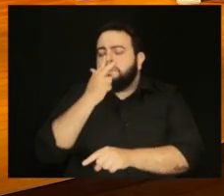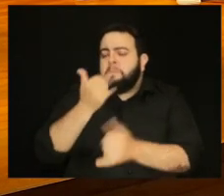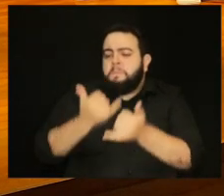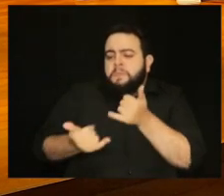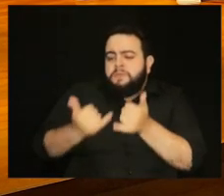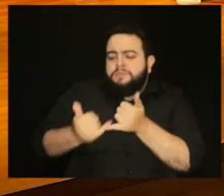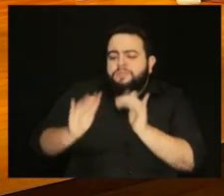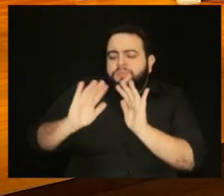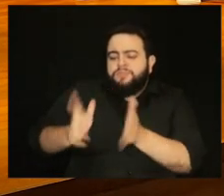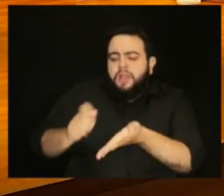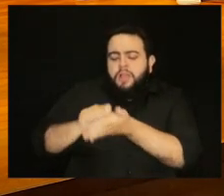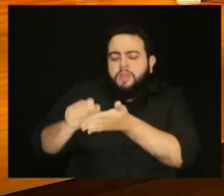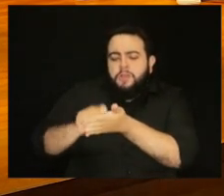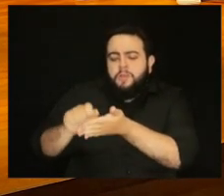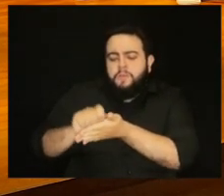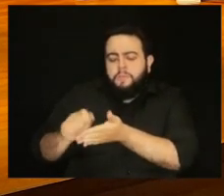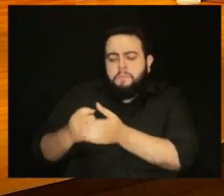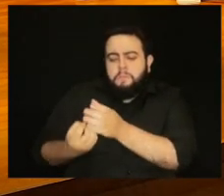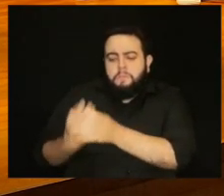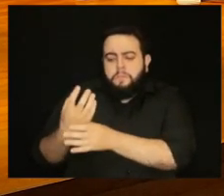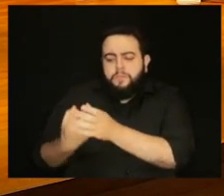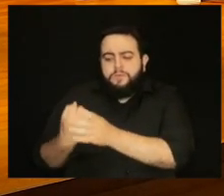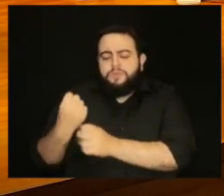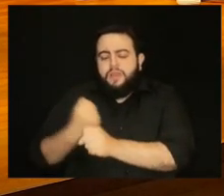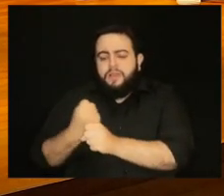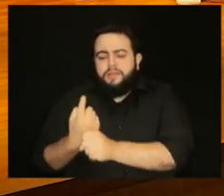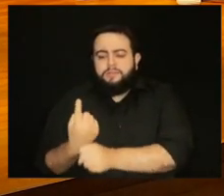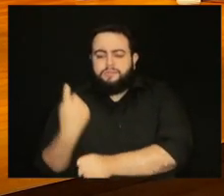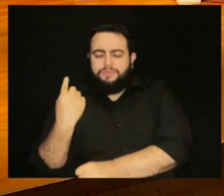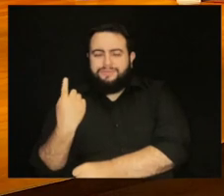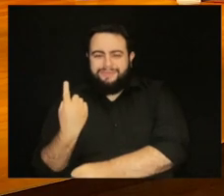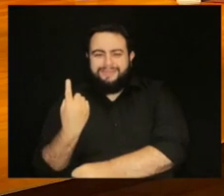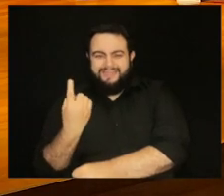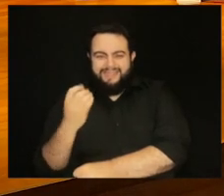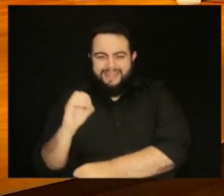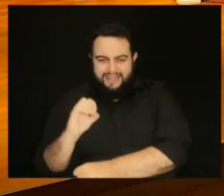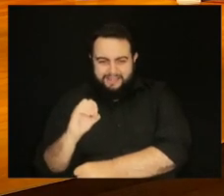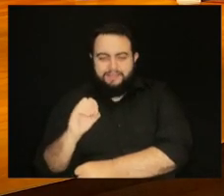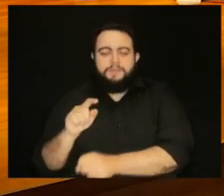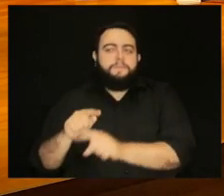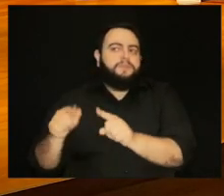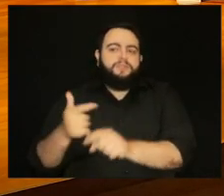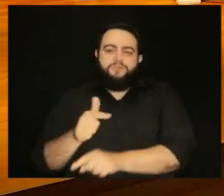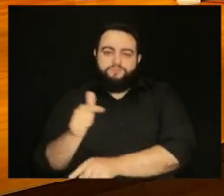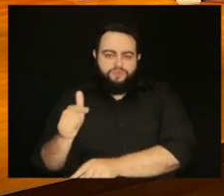poderiam ser chamadas de choro, mas não existia. Quem popularizou o termo choro mesmo,